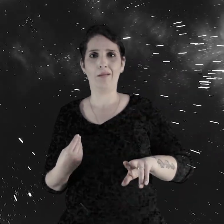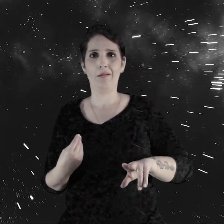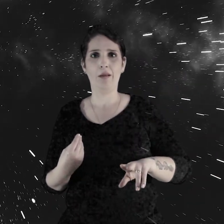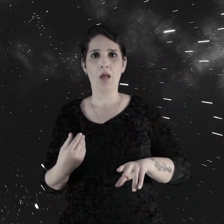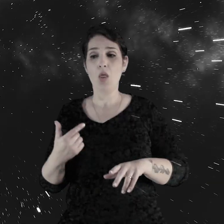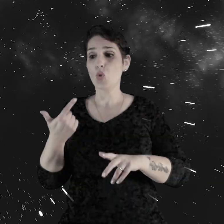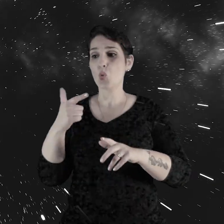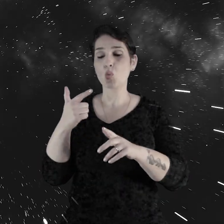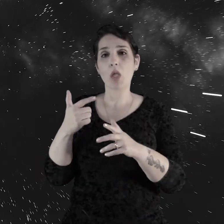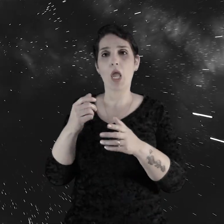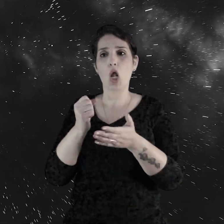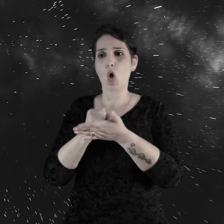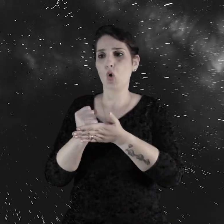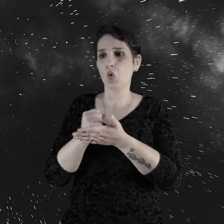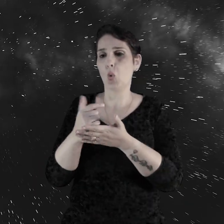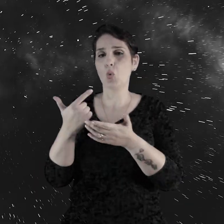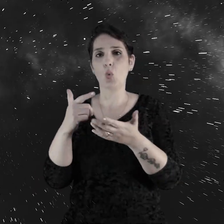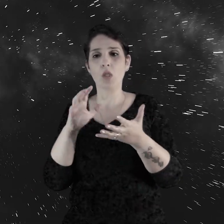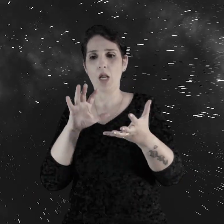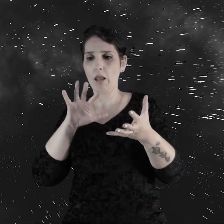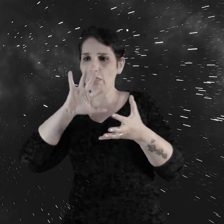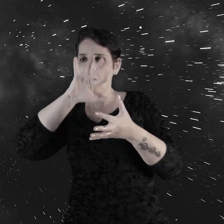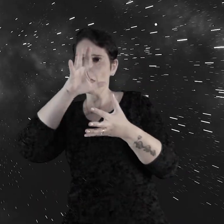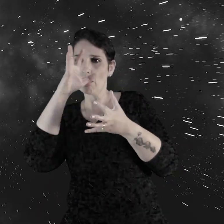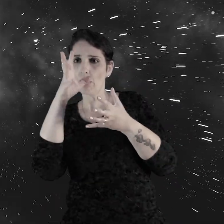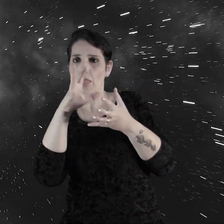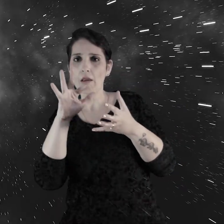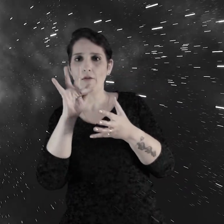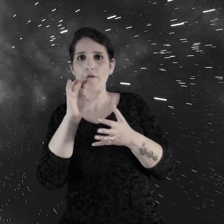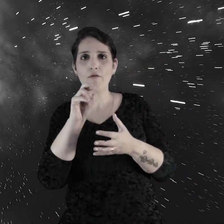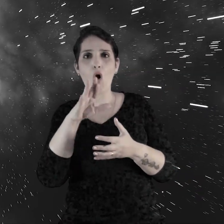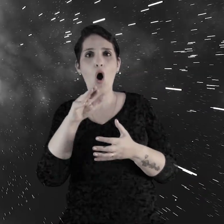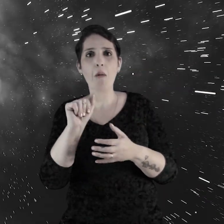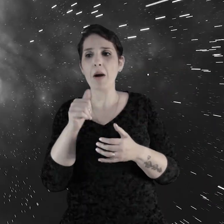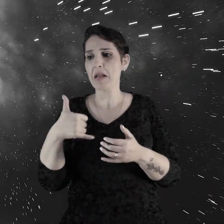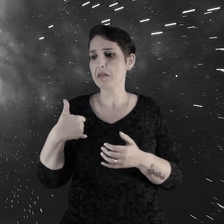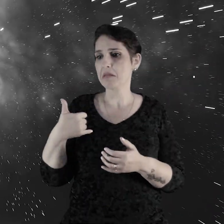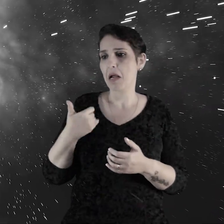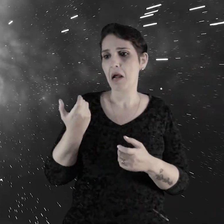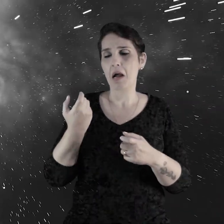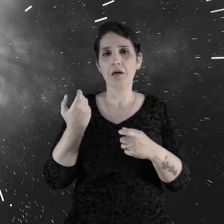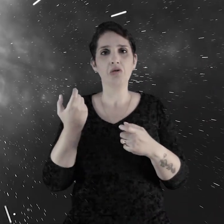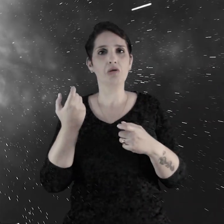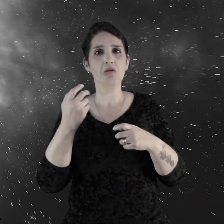Não tem contorno nem forma, não tem idade nem sexo.